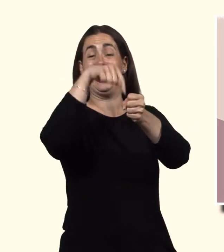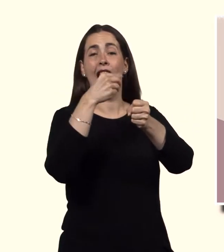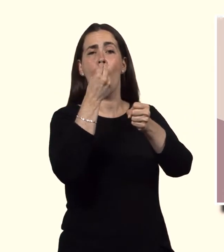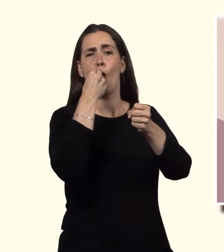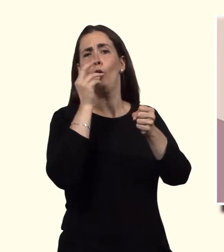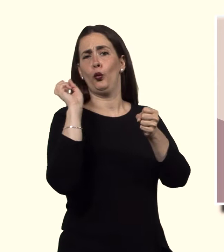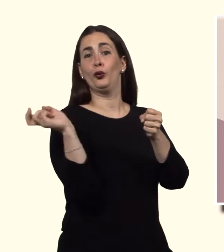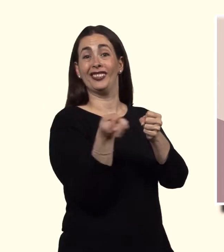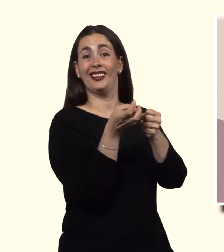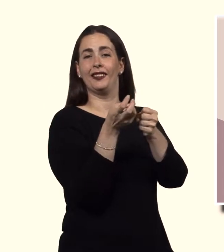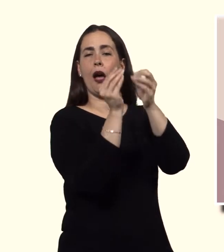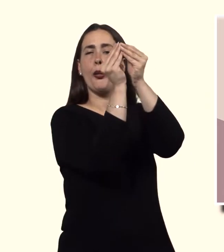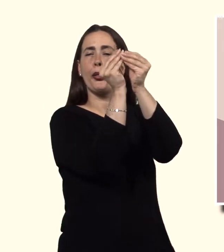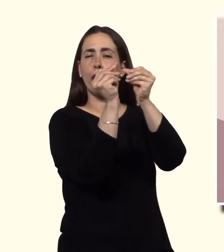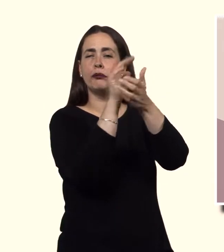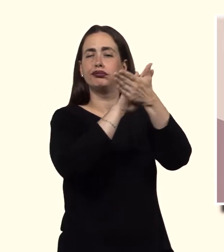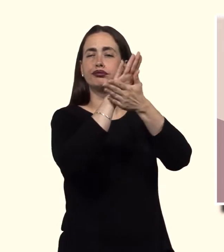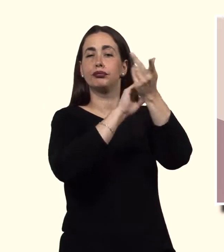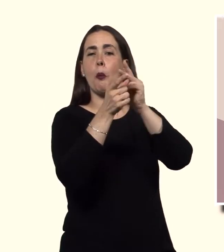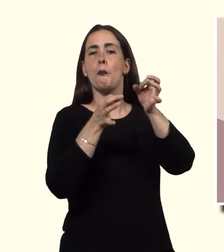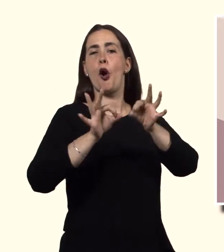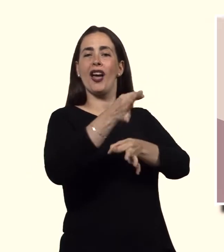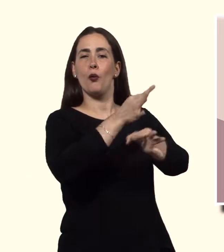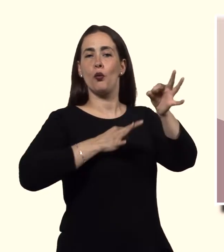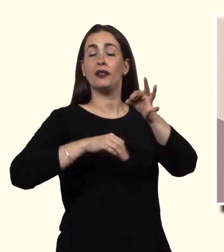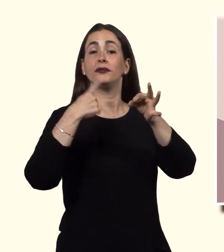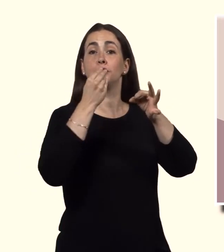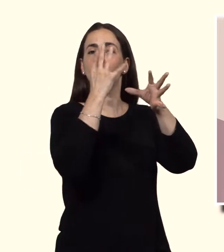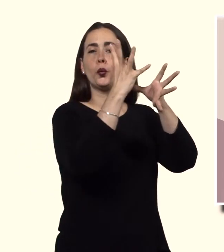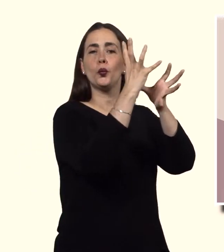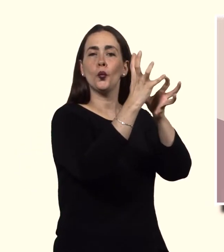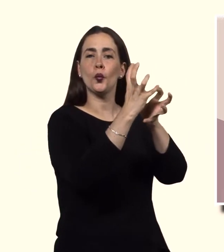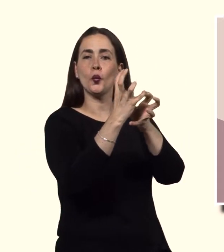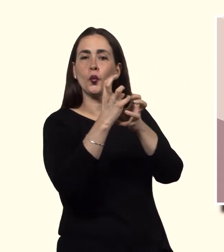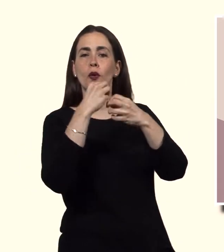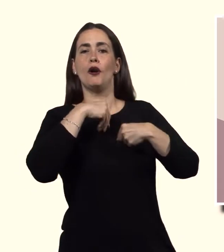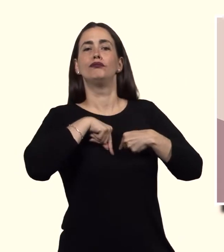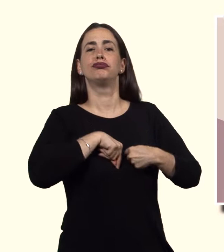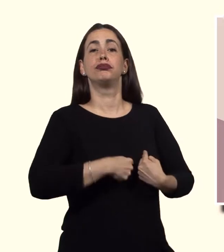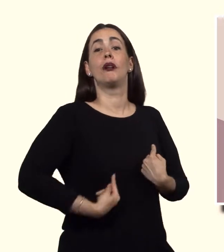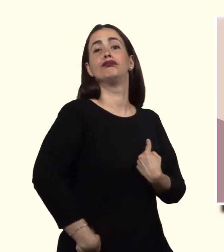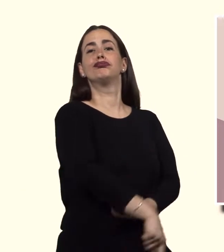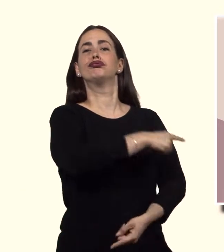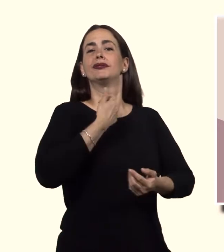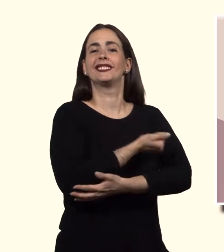i en ions que s’absorbeixen i distribueixen en el cos humà pel reg sanguini.